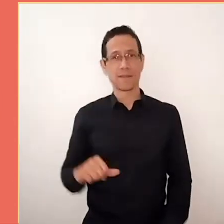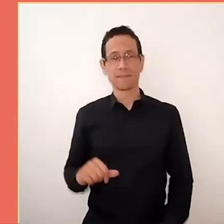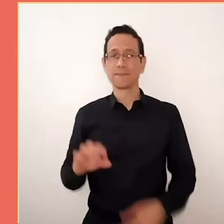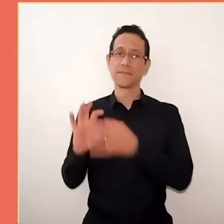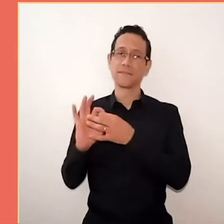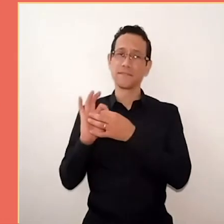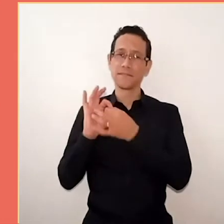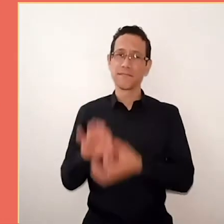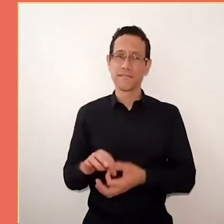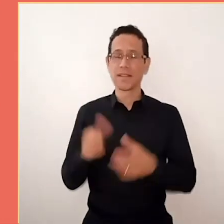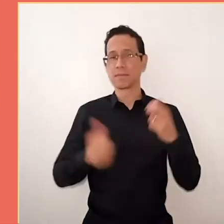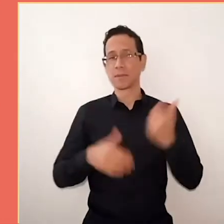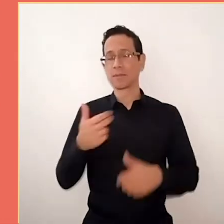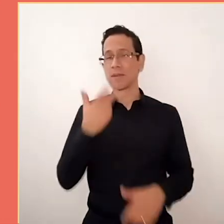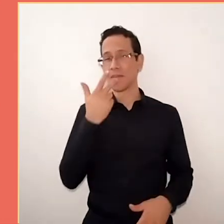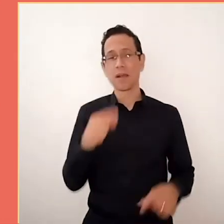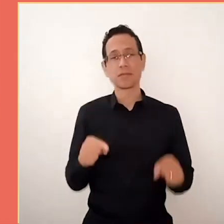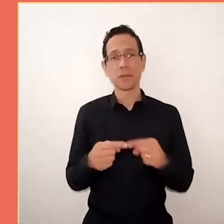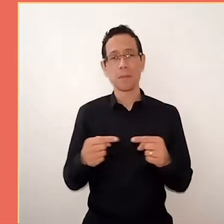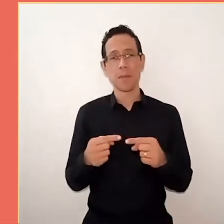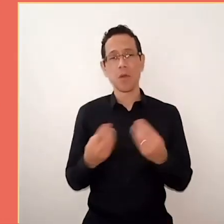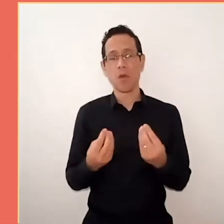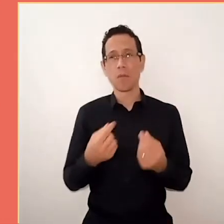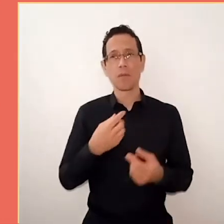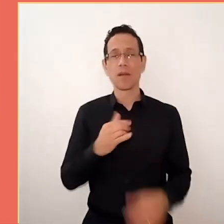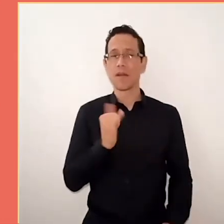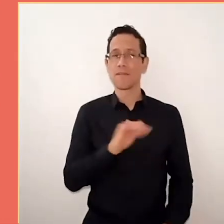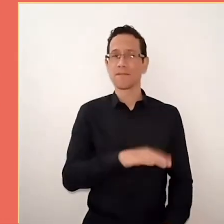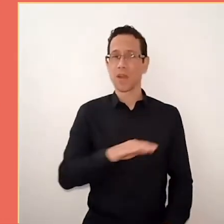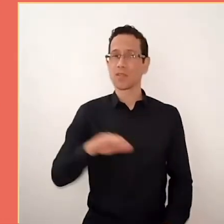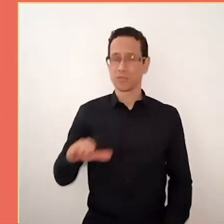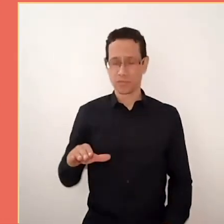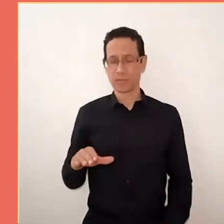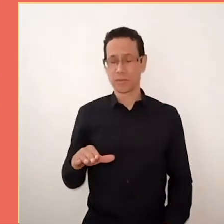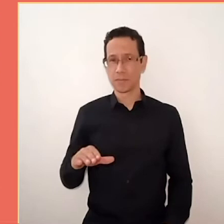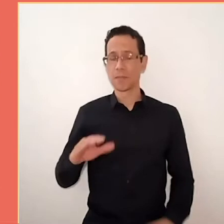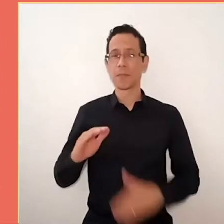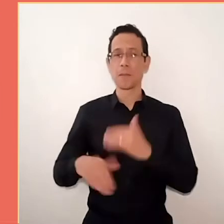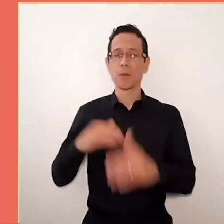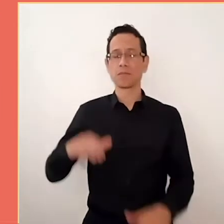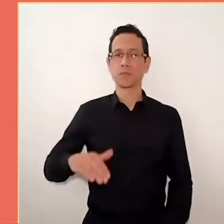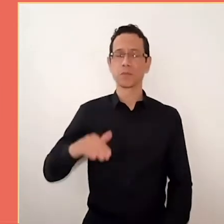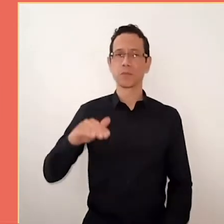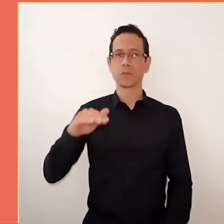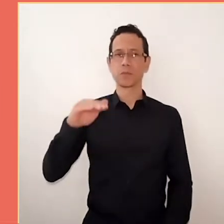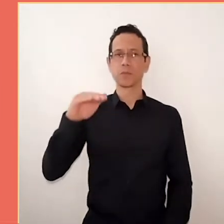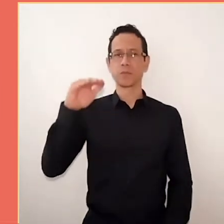ele vai falar da relação da infância, dele criança, com o mundo adulto, marcado por um acolhimento naquele mundo adulto,